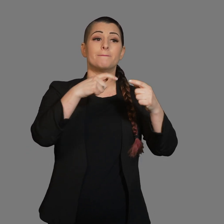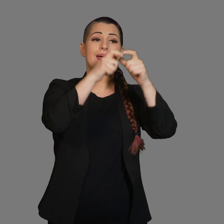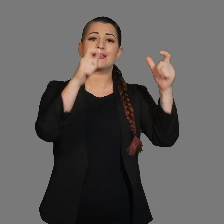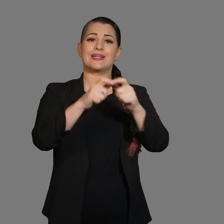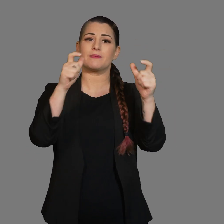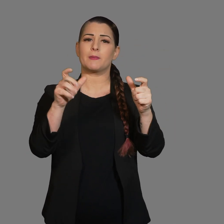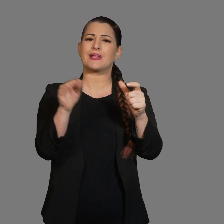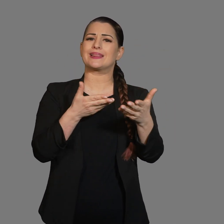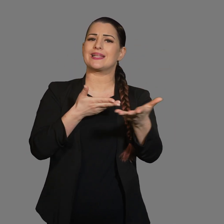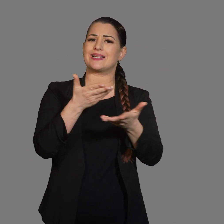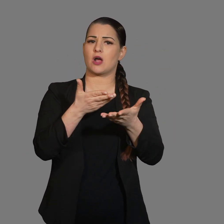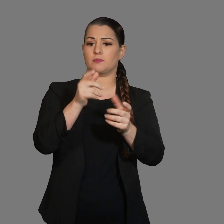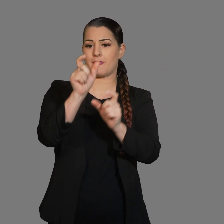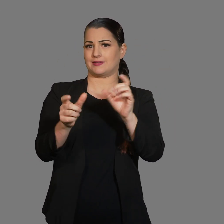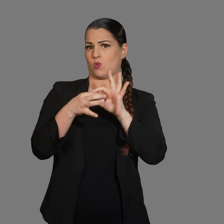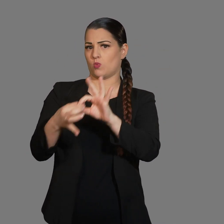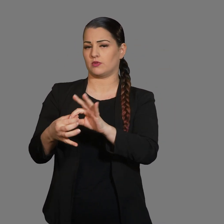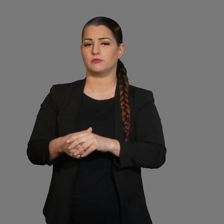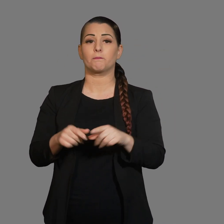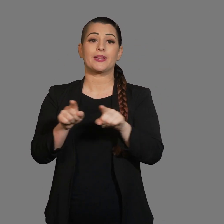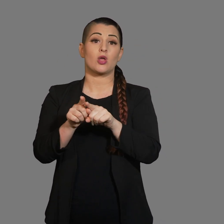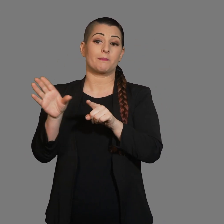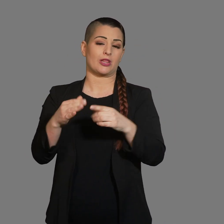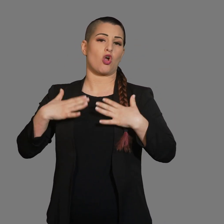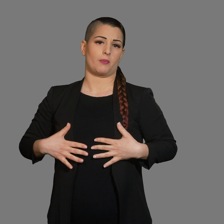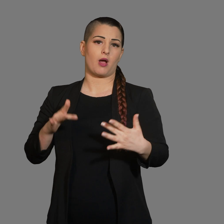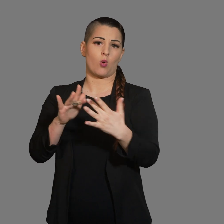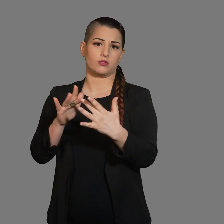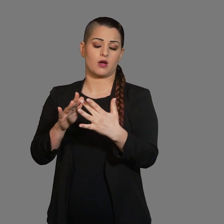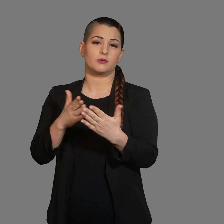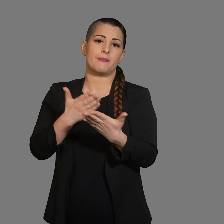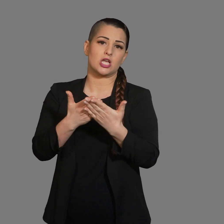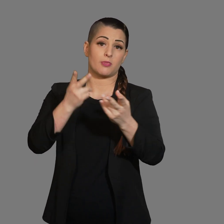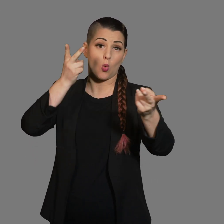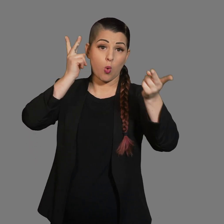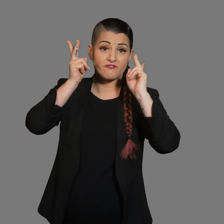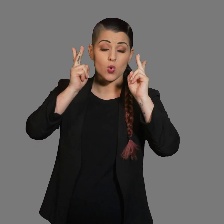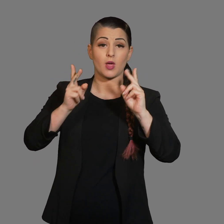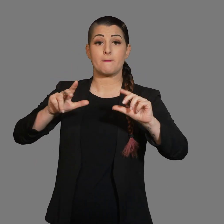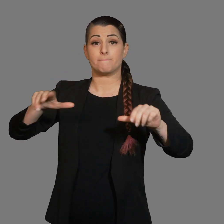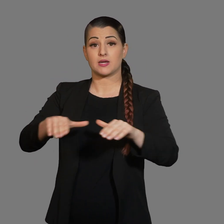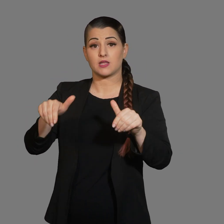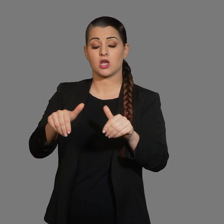Betriebe mit personenbezogenen Dienstleistungen mit Körperkontakt wie Coiffeure, Massagen,